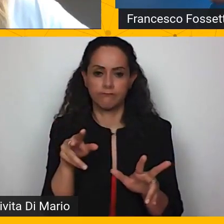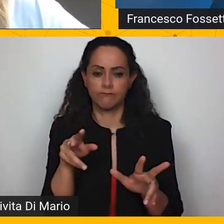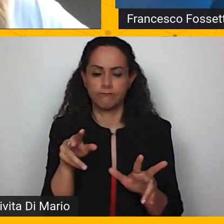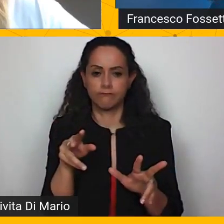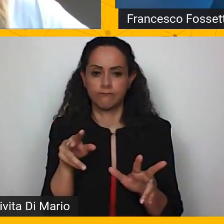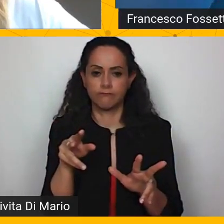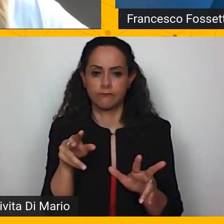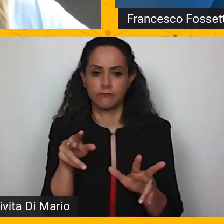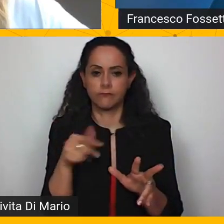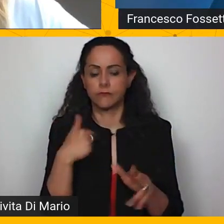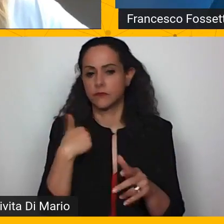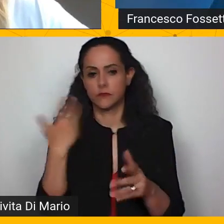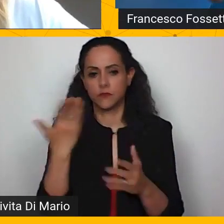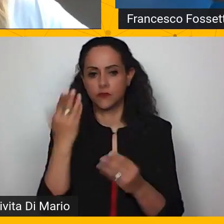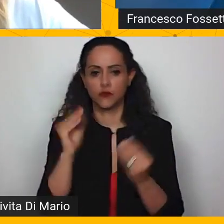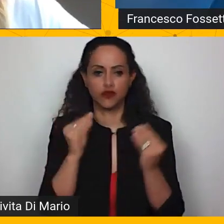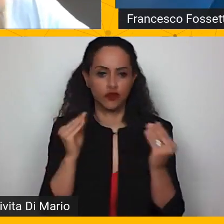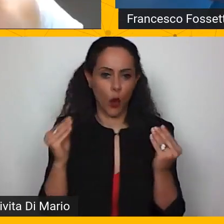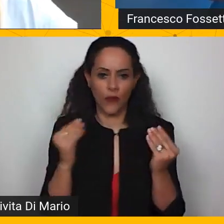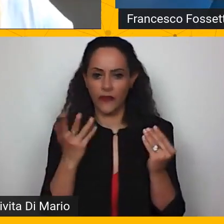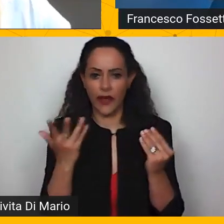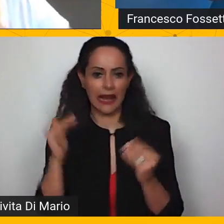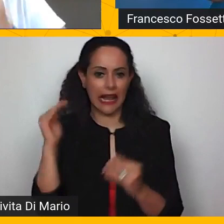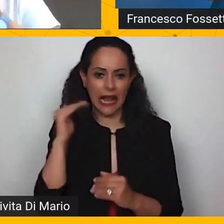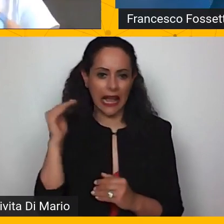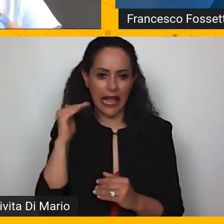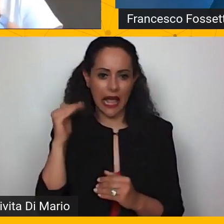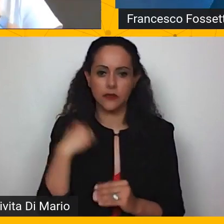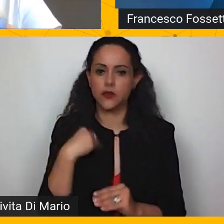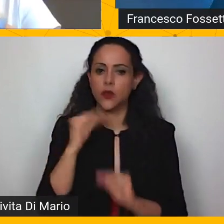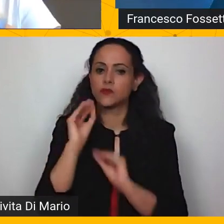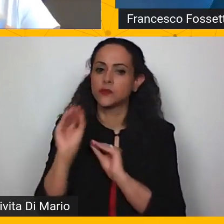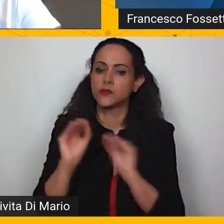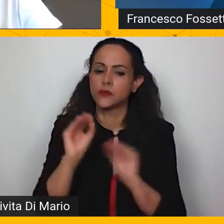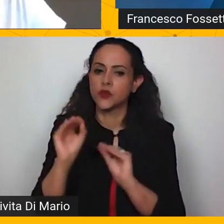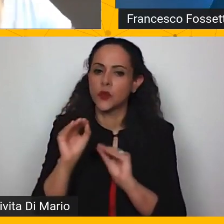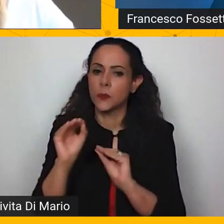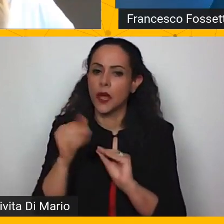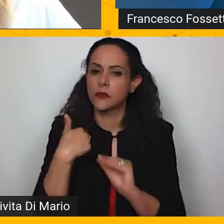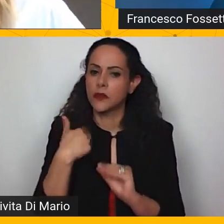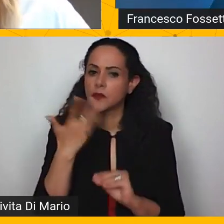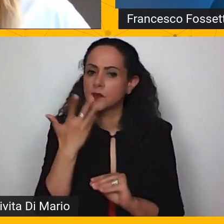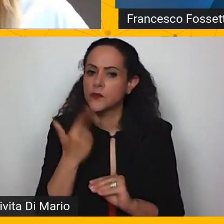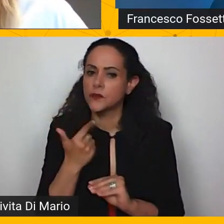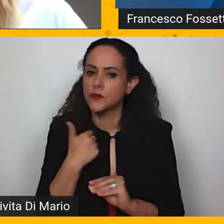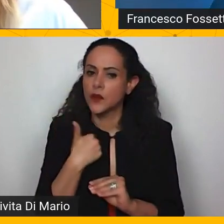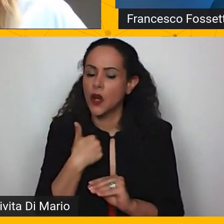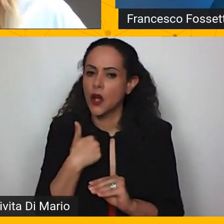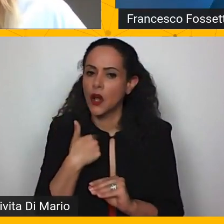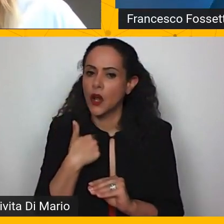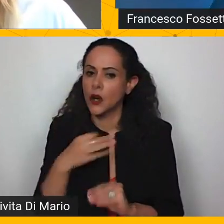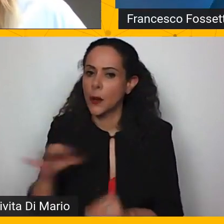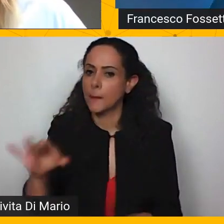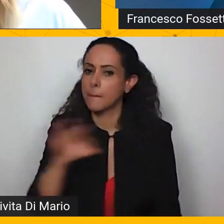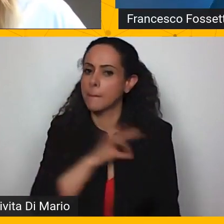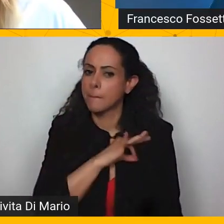un ehm un giovane, un, insomma,